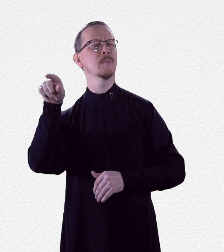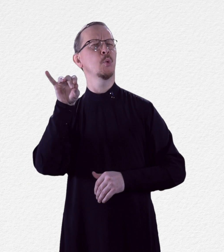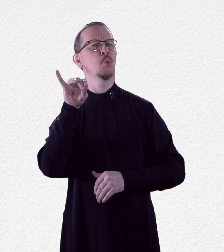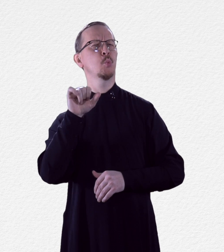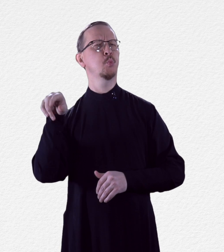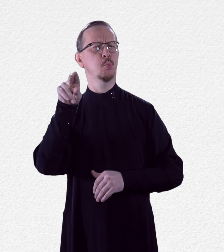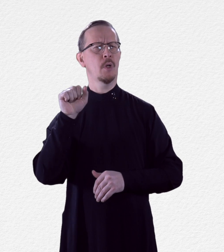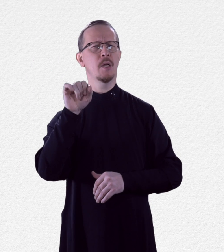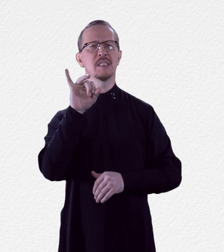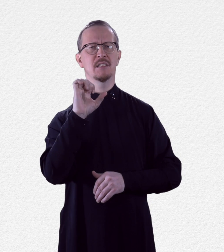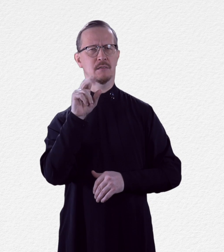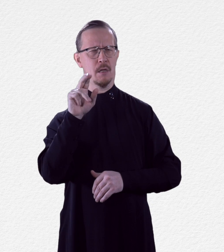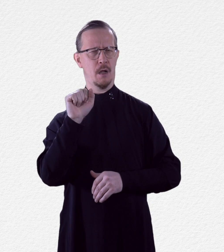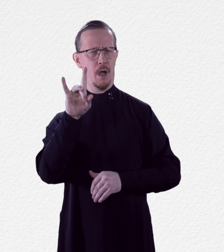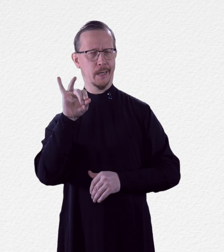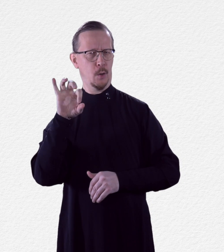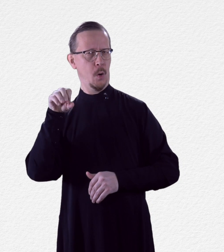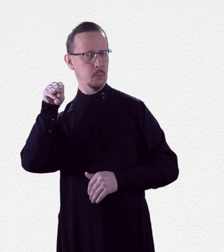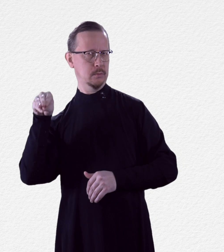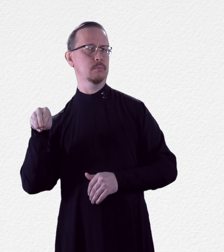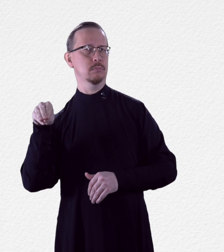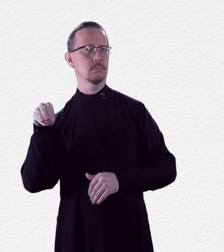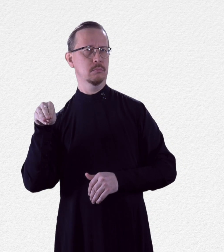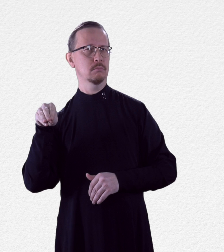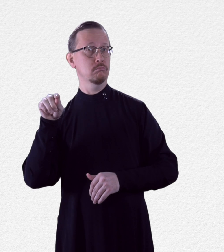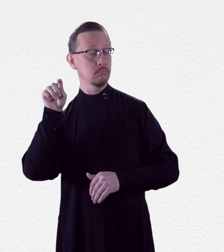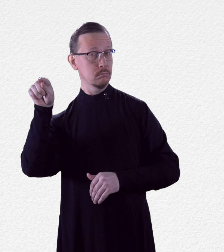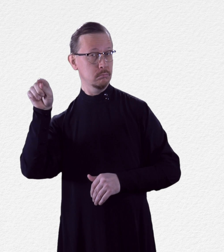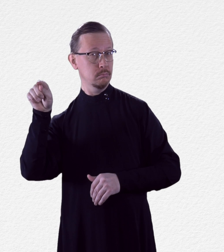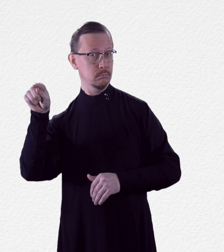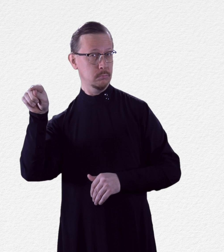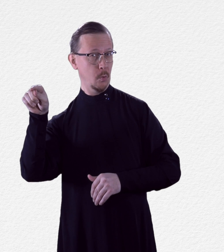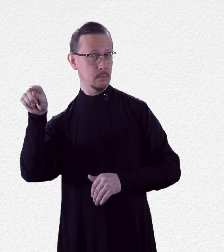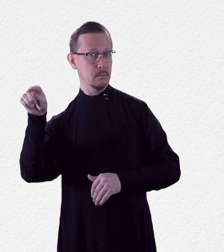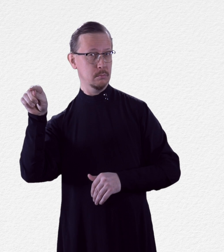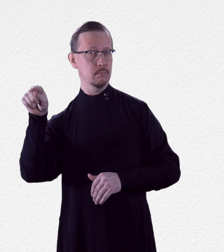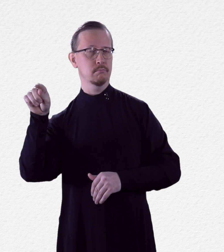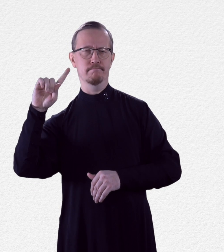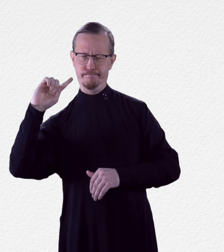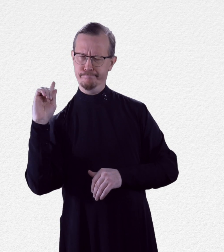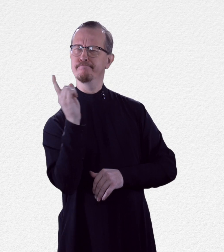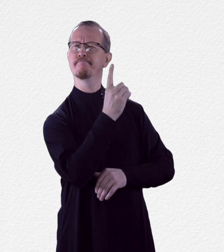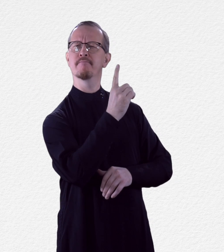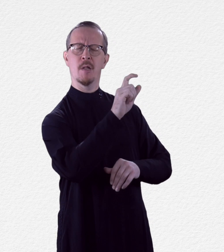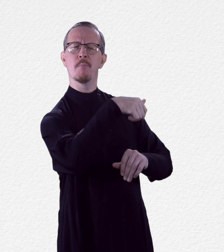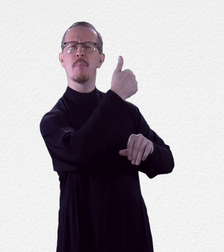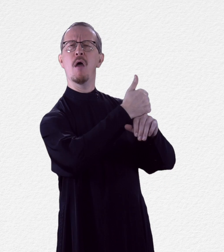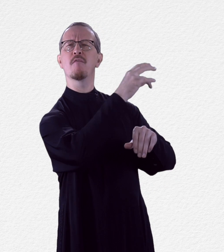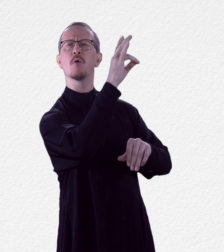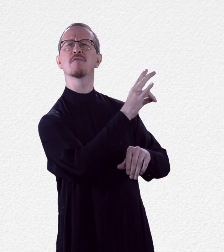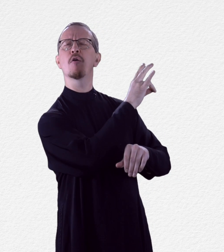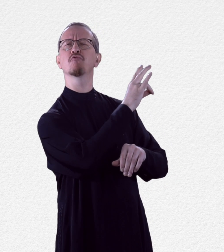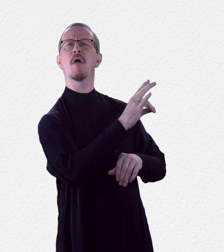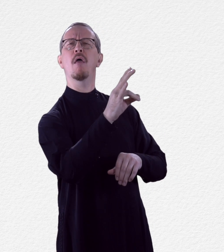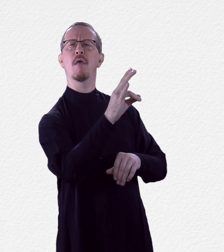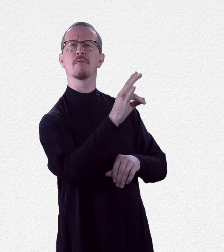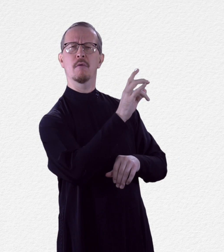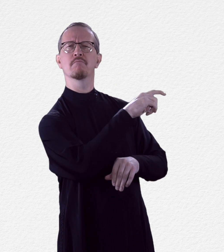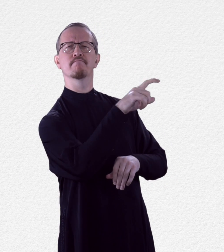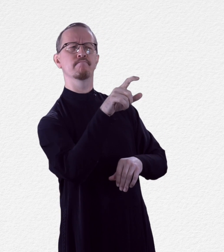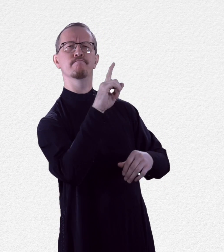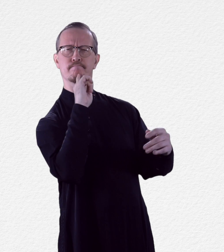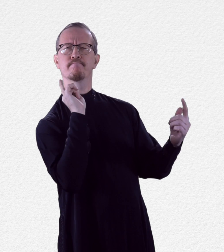Иуда Искариот, пошел к первосвященникам,